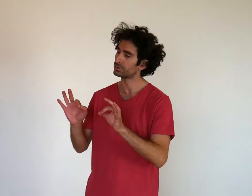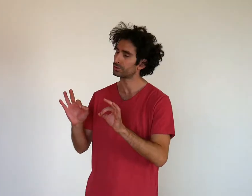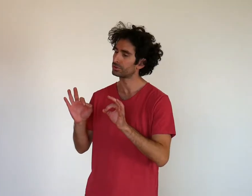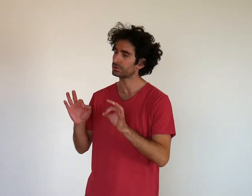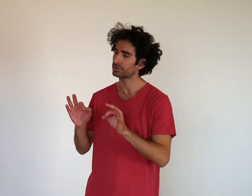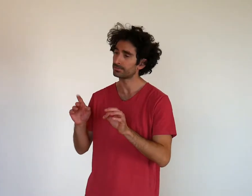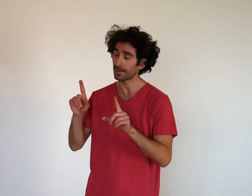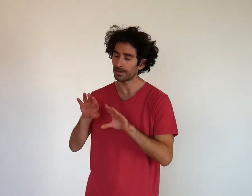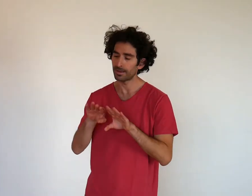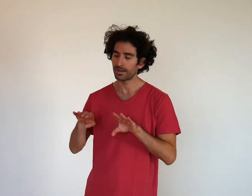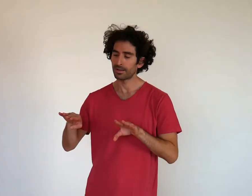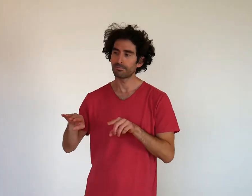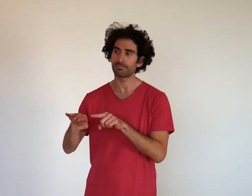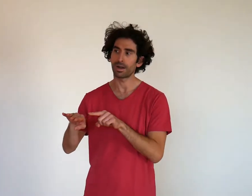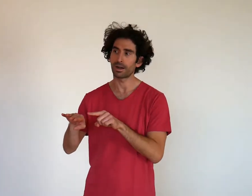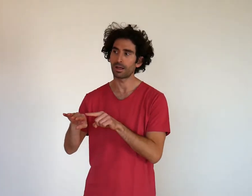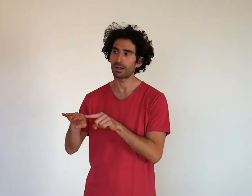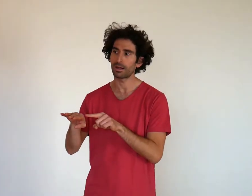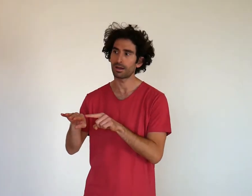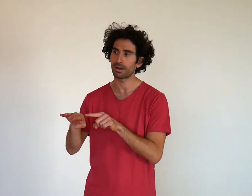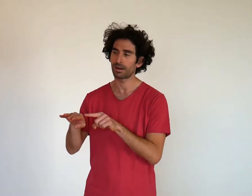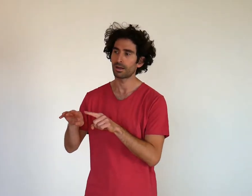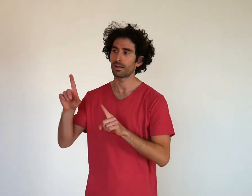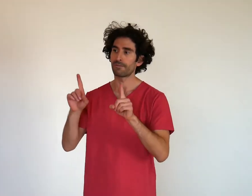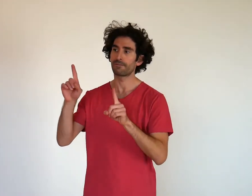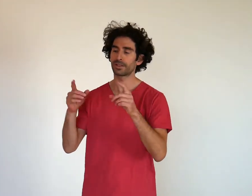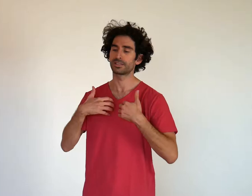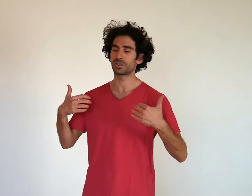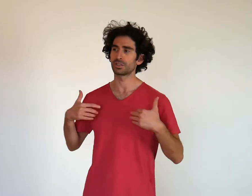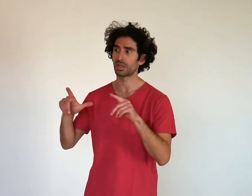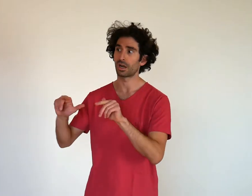C'est juste. Mais en parallèle, il y a la fête de la science.